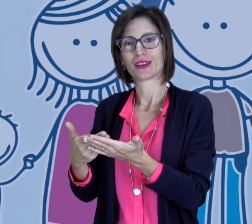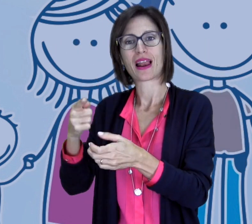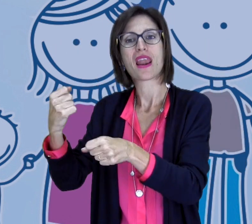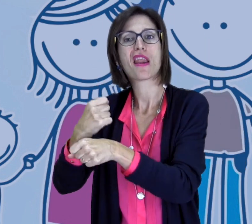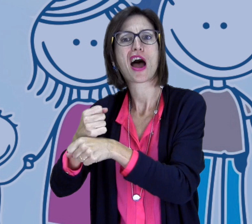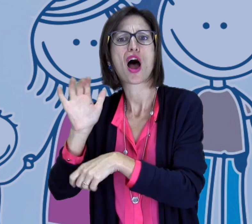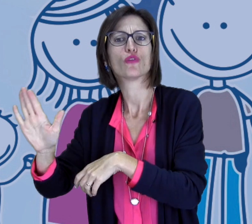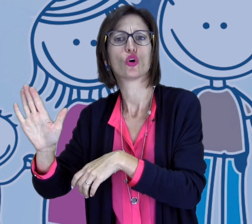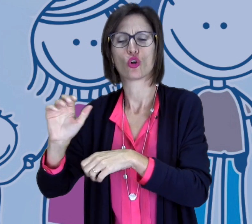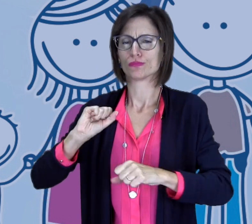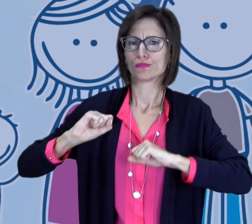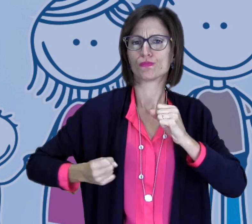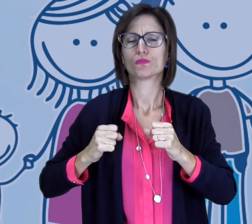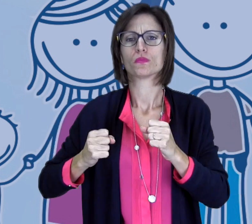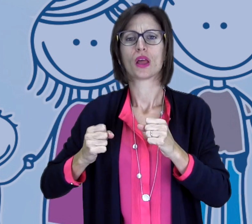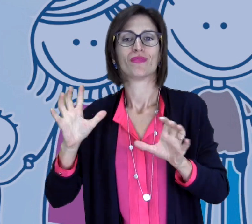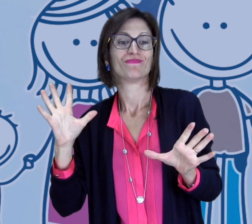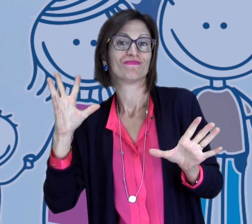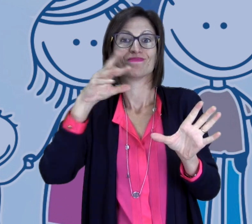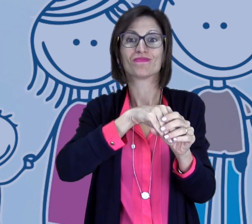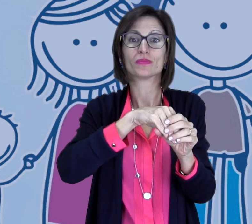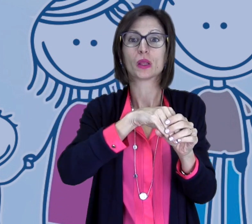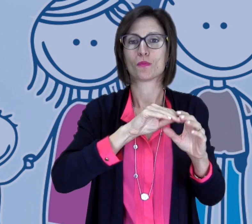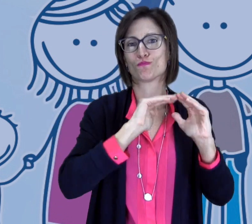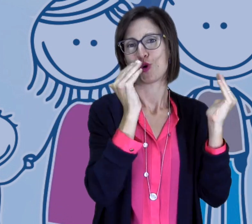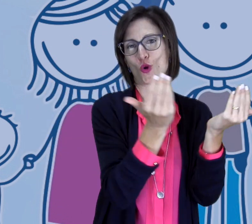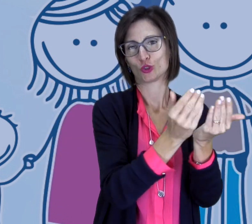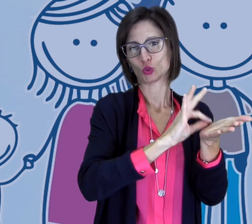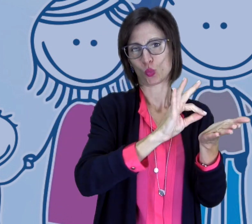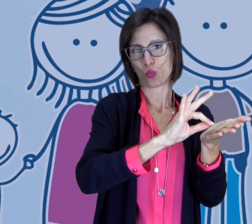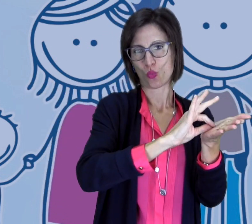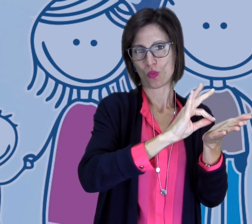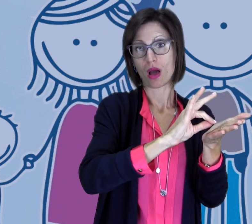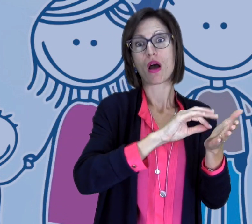all'interno delle scuole e anche nel suo rapporto con la famiglia e con il